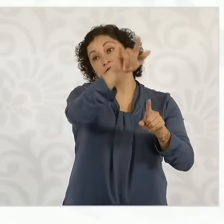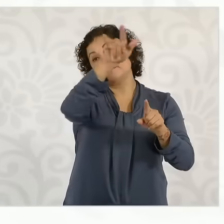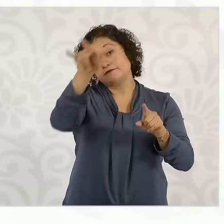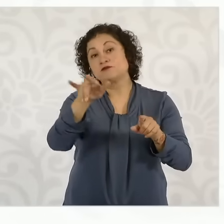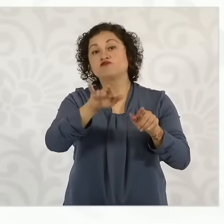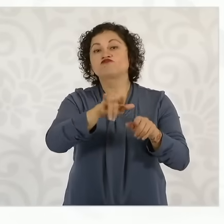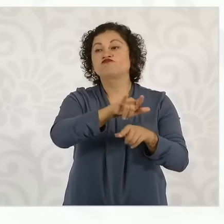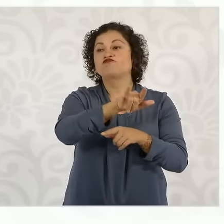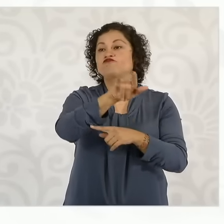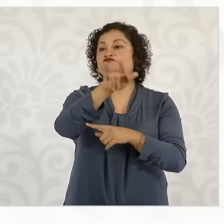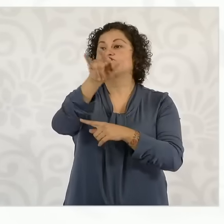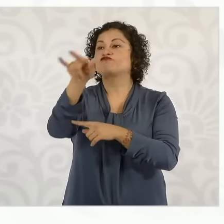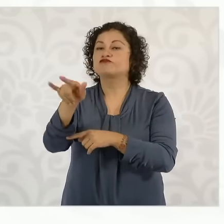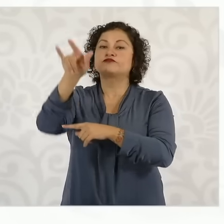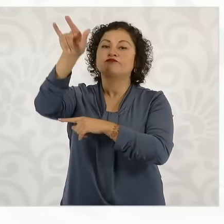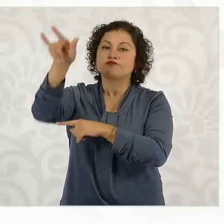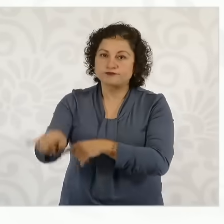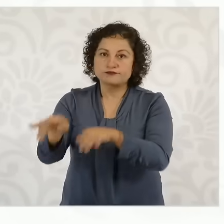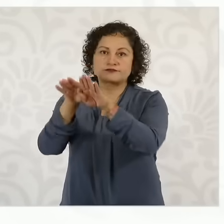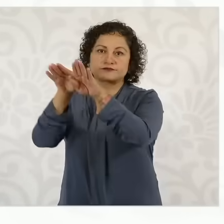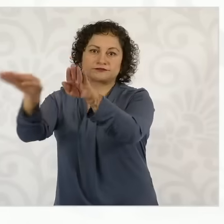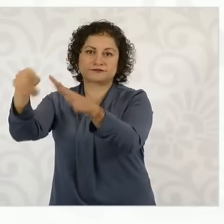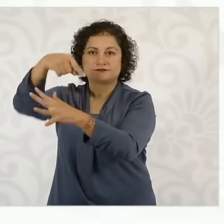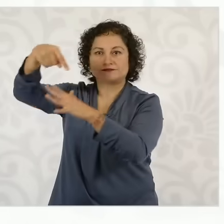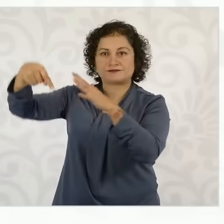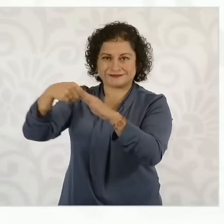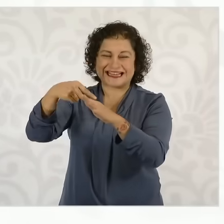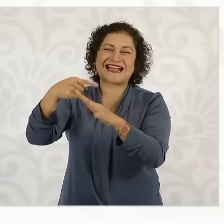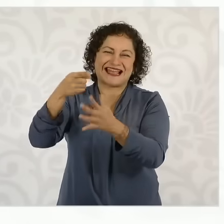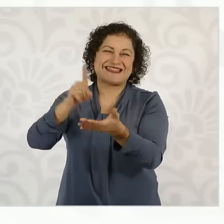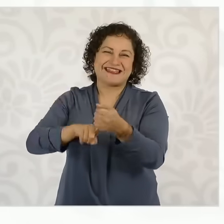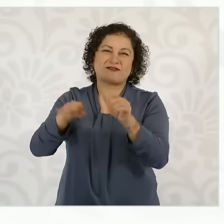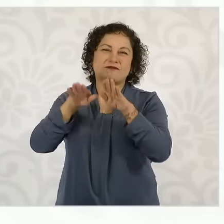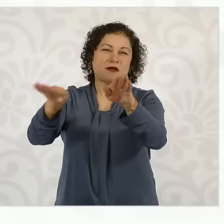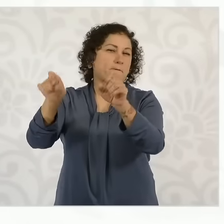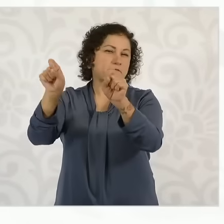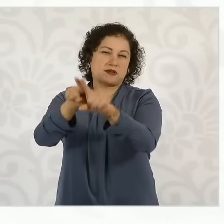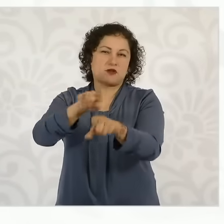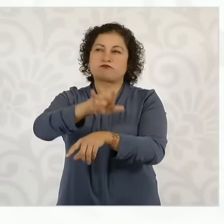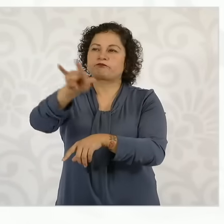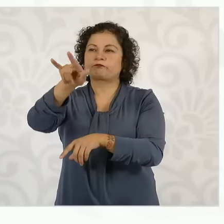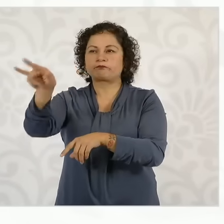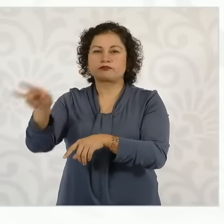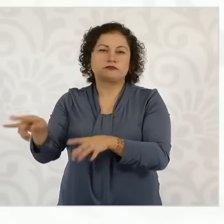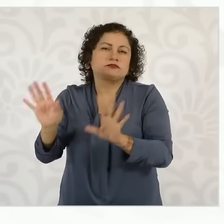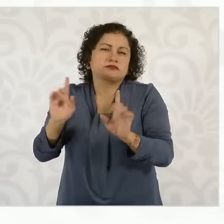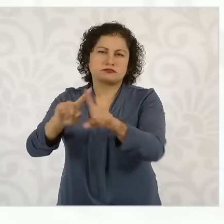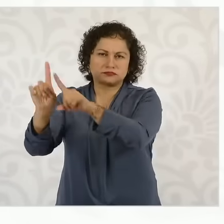les mencioné, y realizan actividades. ¿Qué estamos agregando además de lo que ya tenían? Estamos